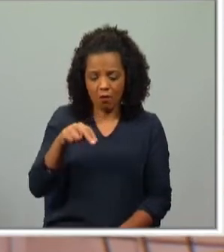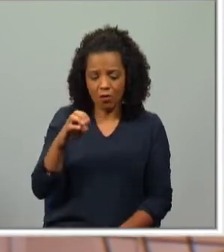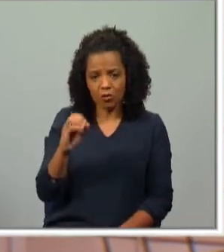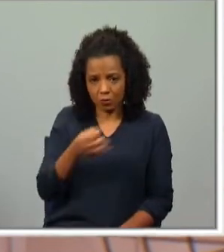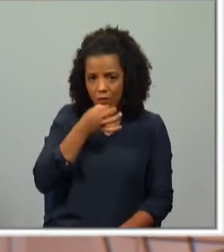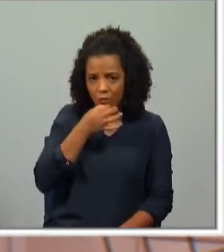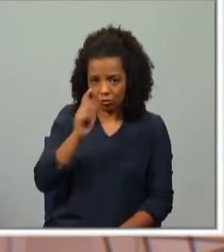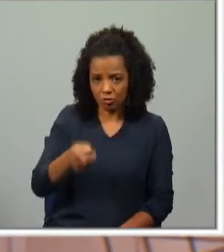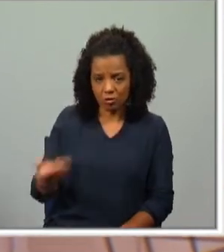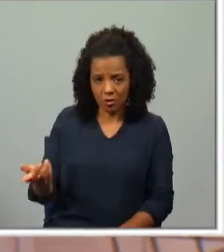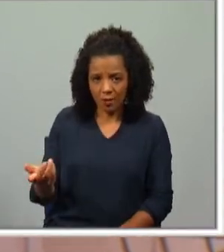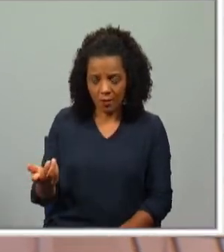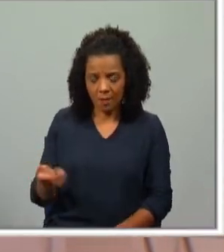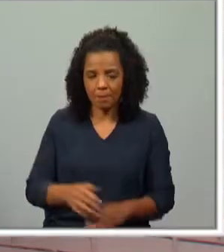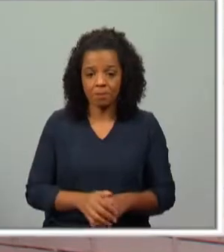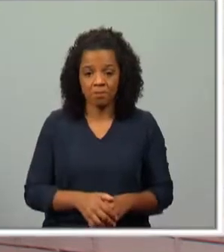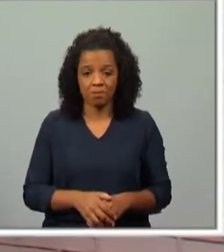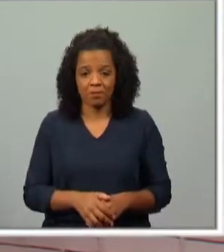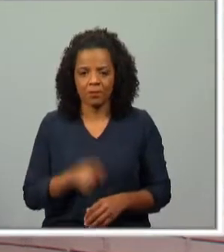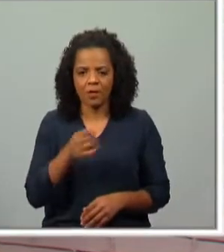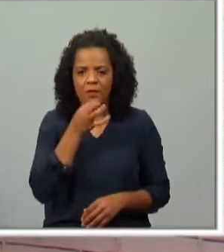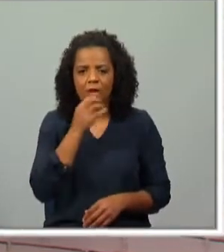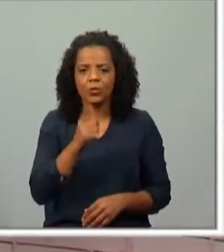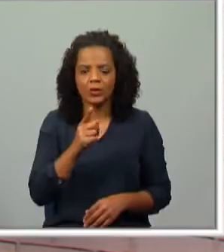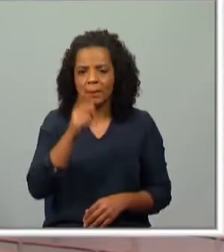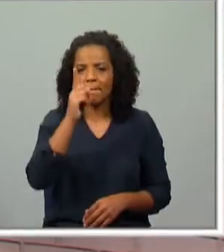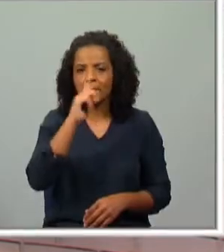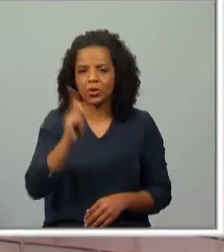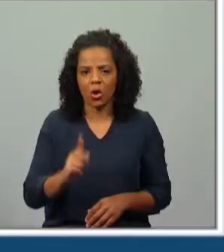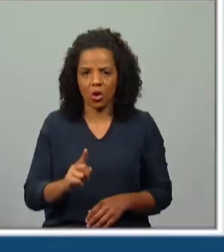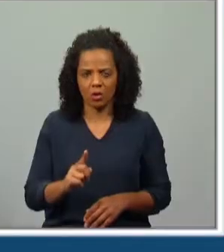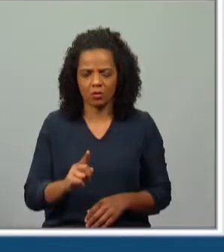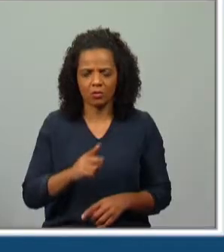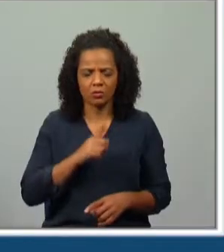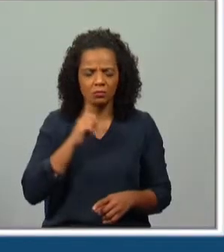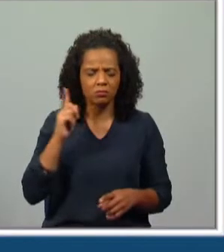anunciado Então esta expressão refere-se ao petróleo tantas vezes derramado no 宣布 所以這個表達是指經常灑在油裡的油